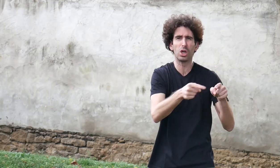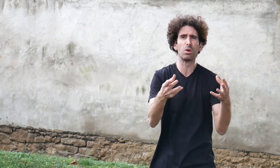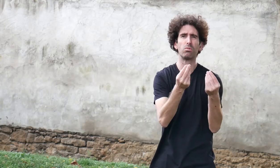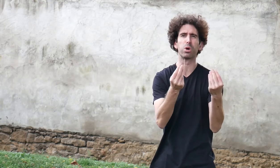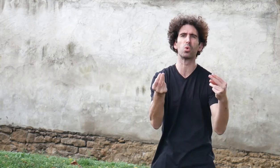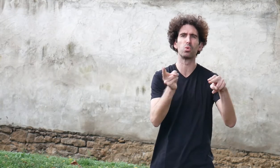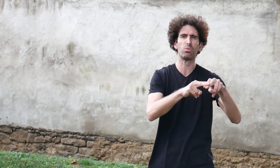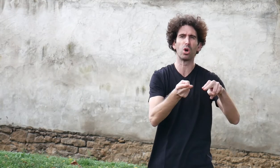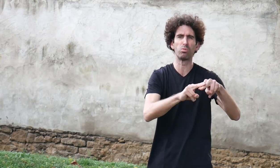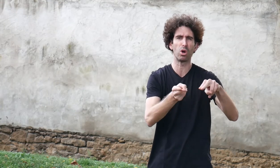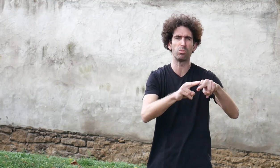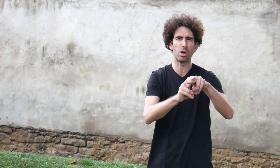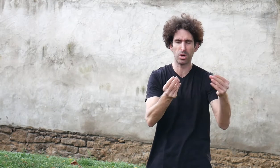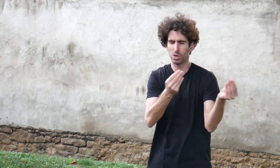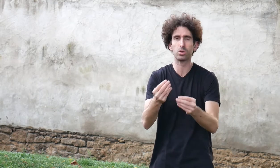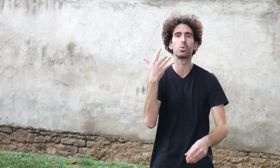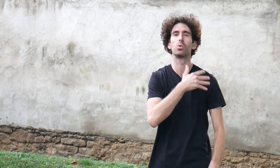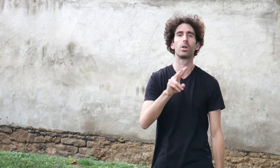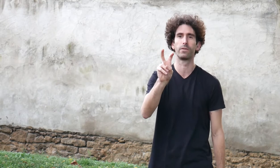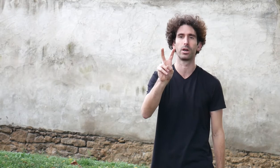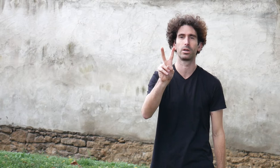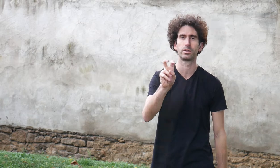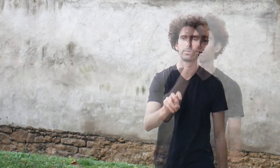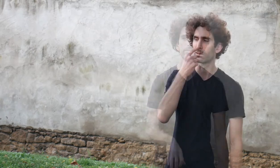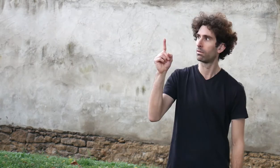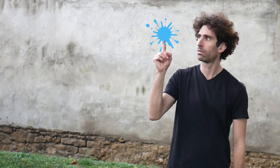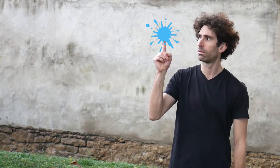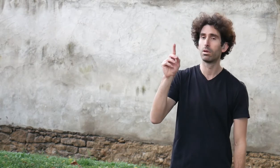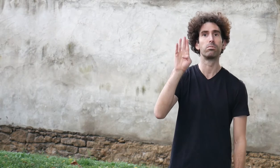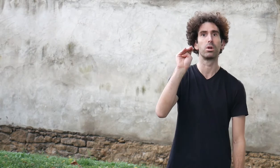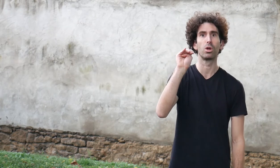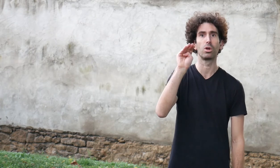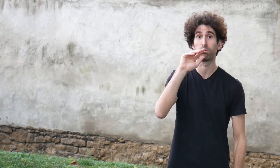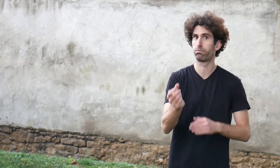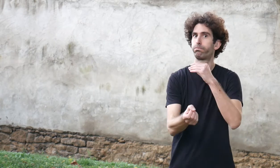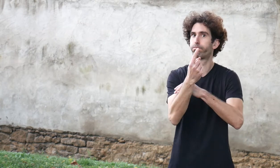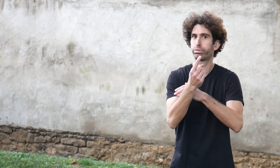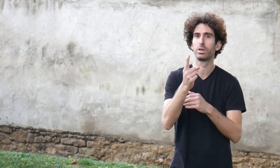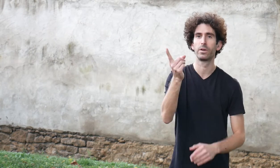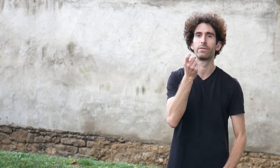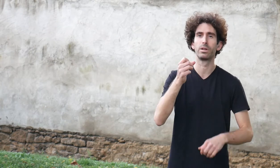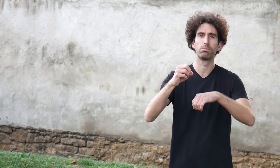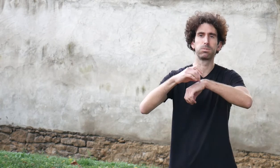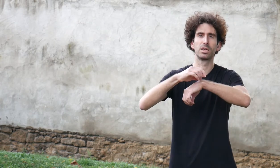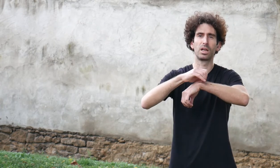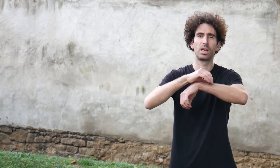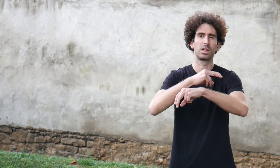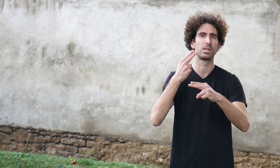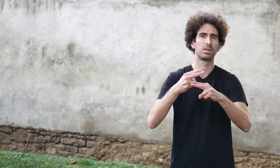Beaucoup d'entre-eux meurent et donnent la couleur verte. Bleu : plus original. C'est signe d'une infection